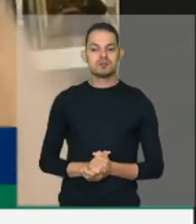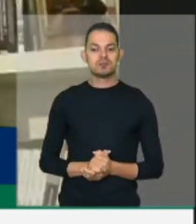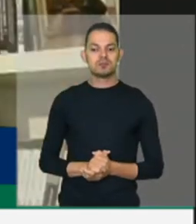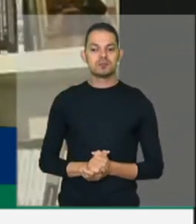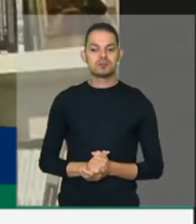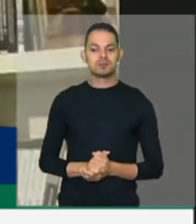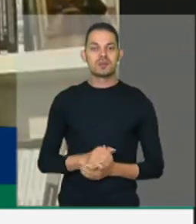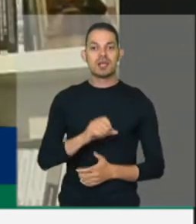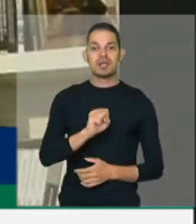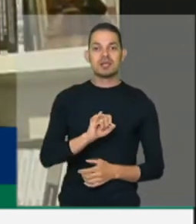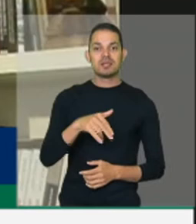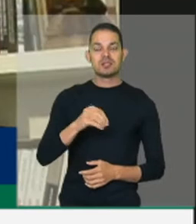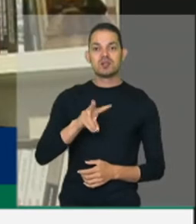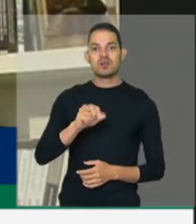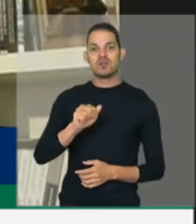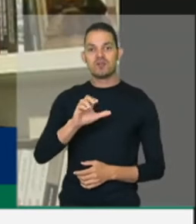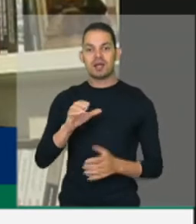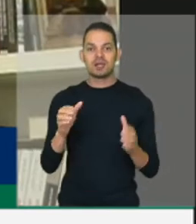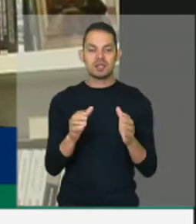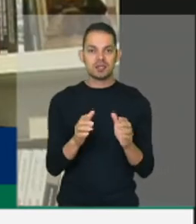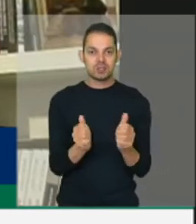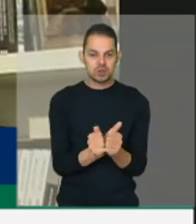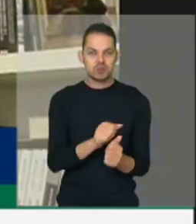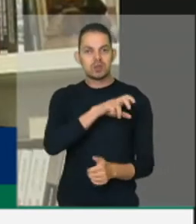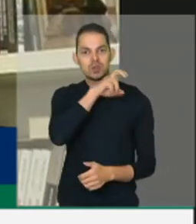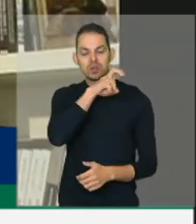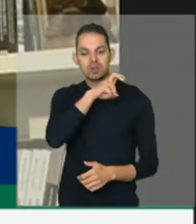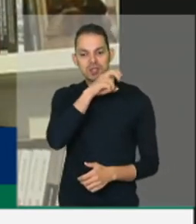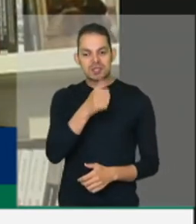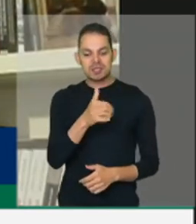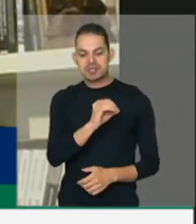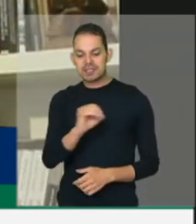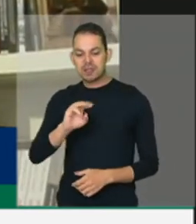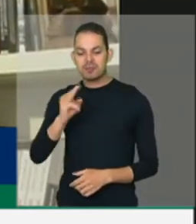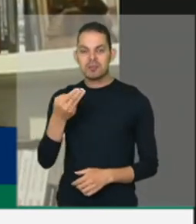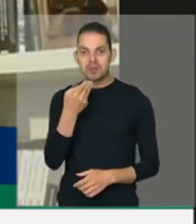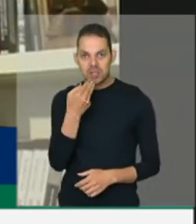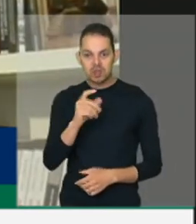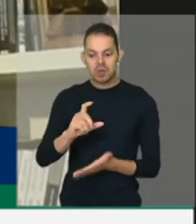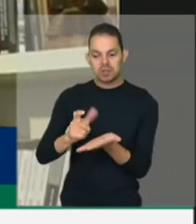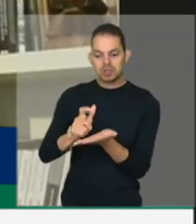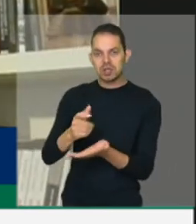SINOVAC COM O BUTANTAN ERAM 100 MILHÕES DE DOSES, BOLSONARO SE NEGOU A ASSINAR O CONTRATO NO ANO PASSADO. POR ISSO, COLOCOU O BRASIL NO FIM